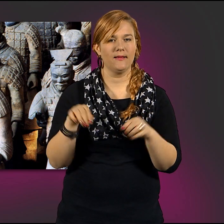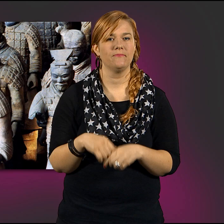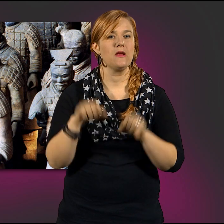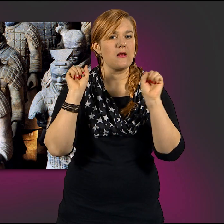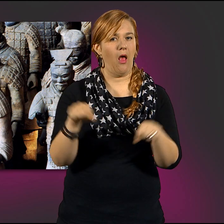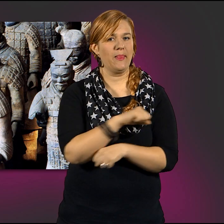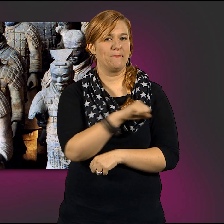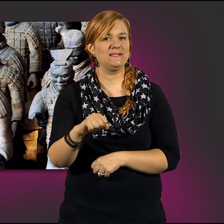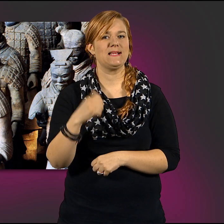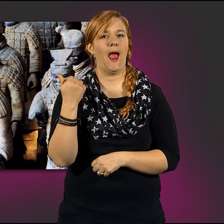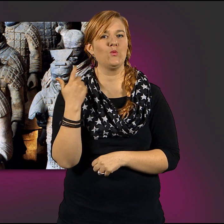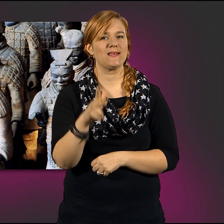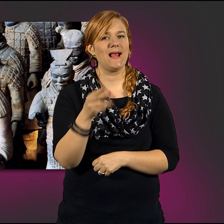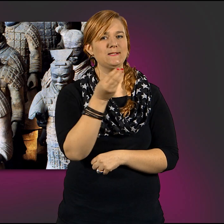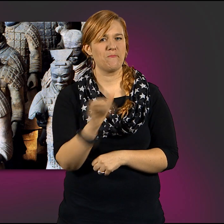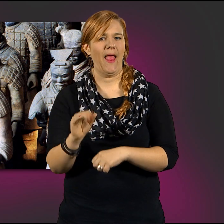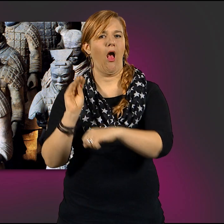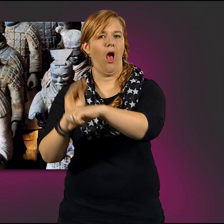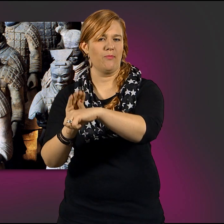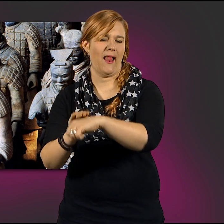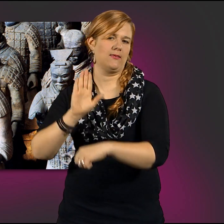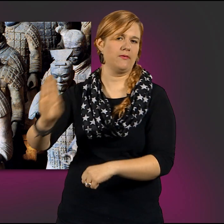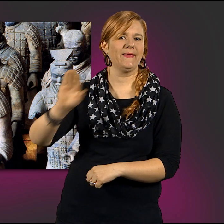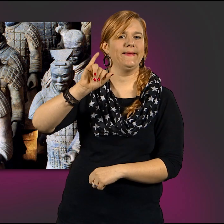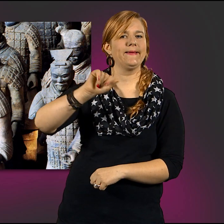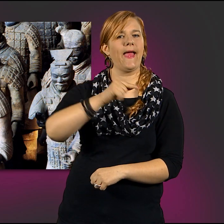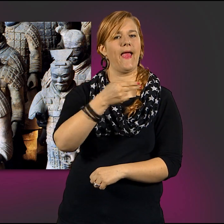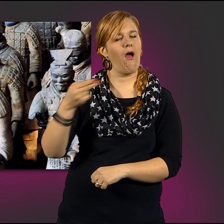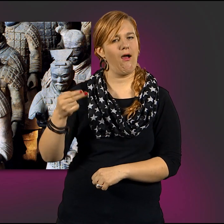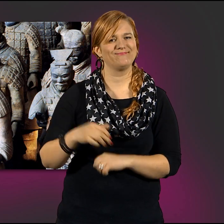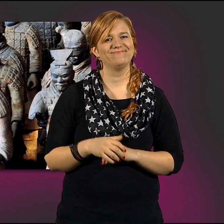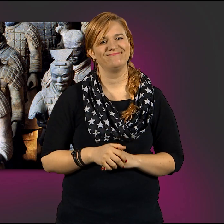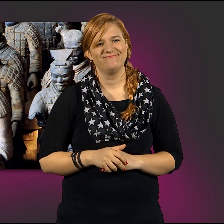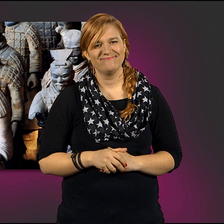und FM-Anlage teilnehmen. Anmeldefrist läuft bis 31. Mai über IGGH.